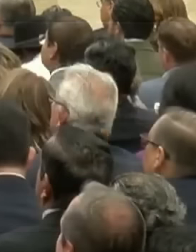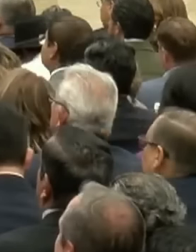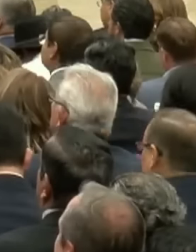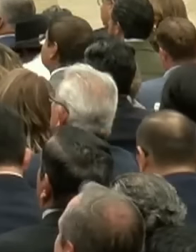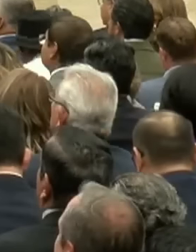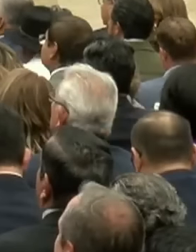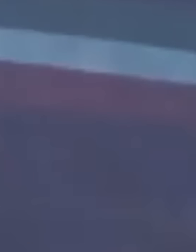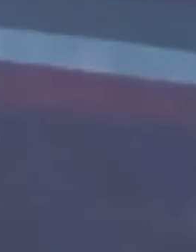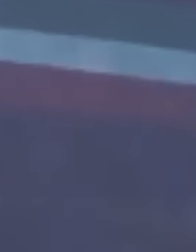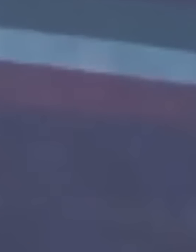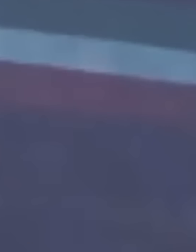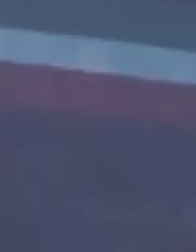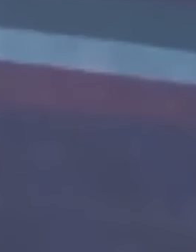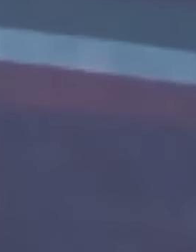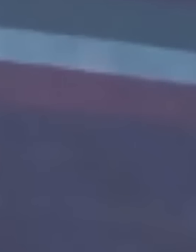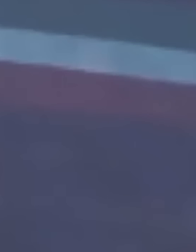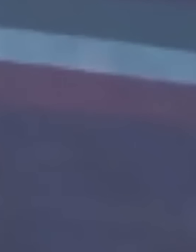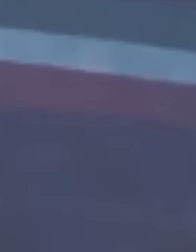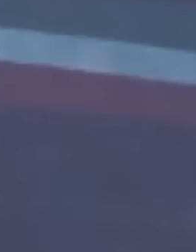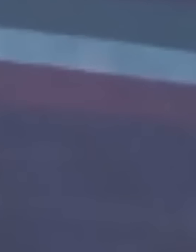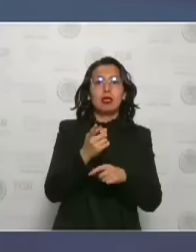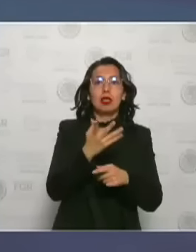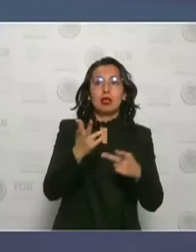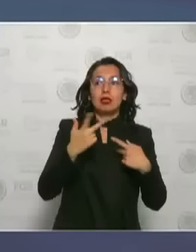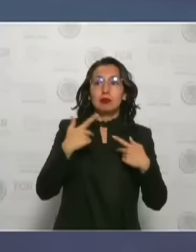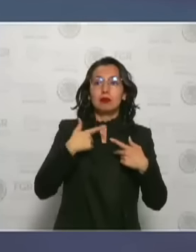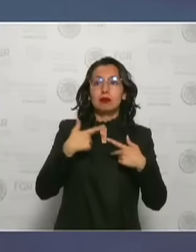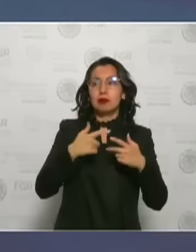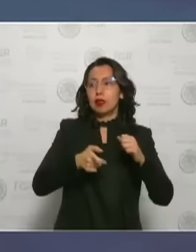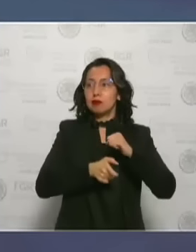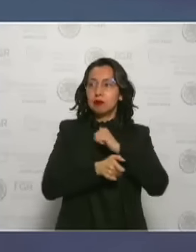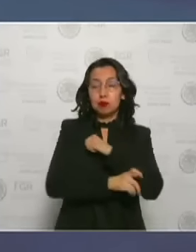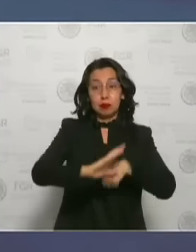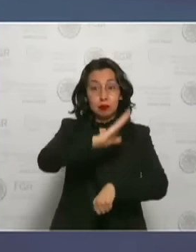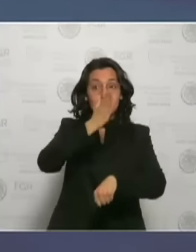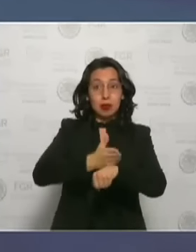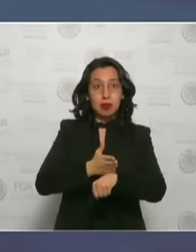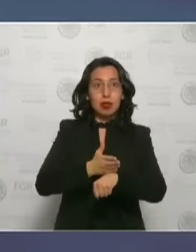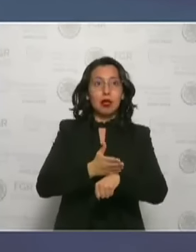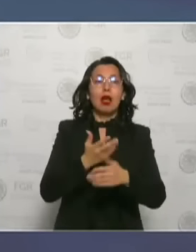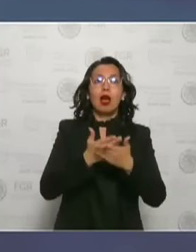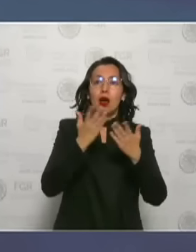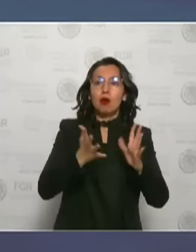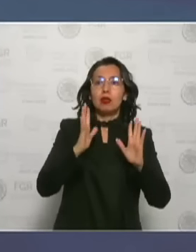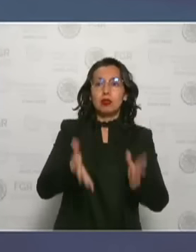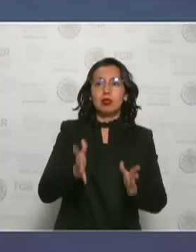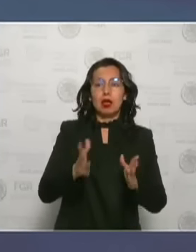investigar y sancionar los delitos en materia de extorsión dota el estado de un marco normativo